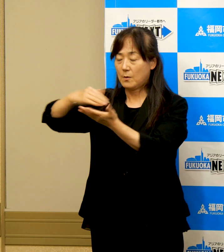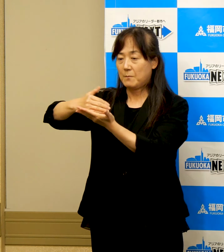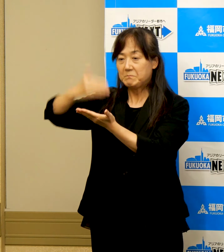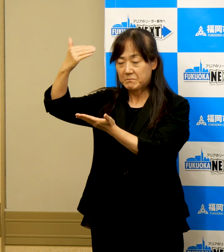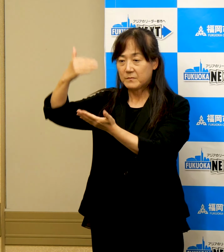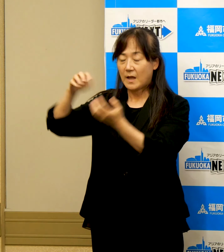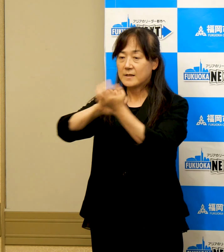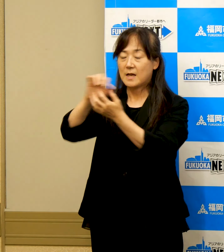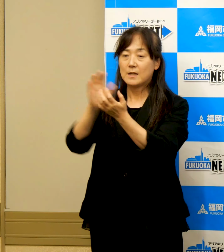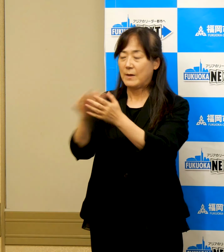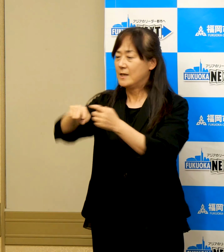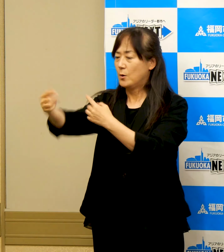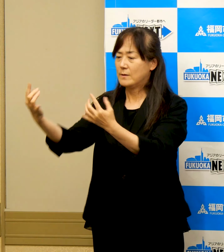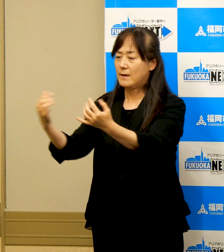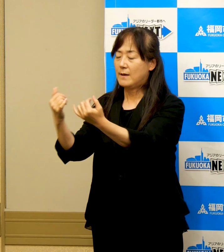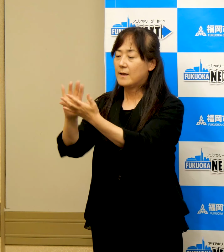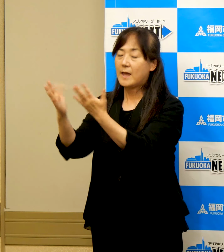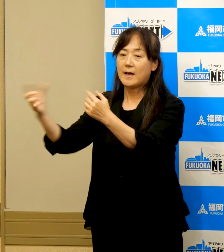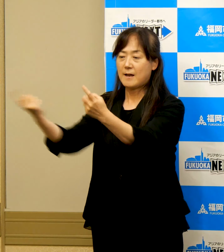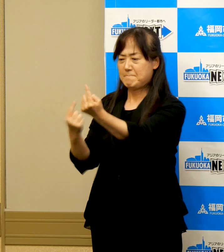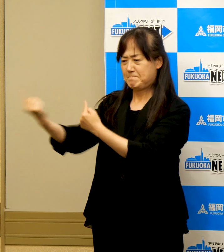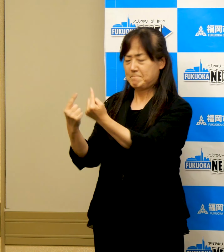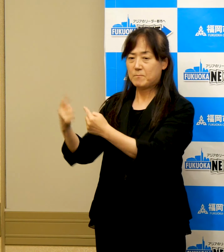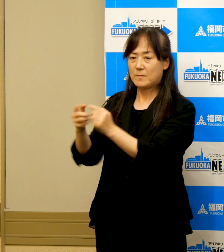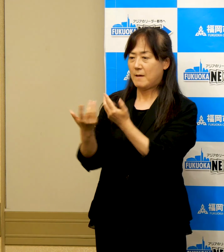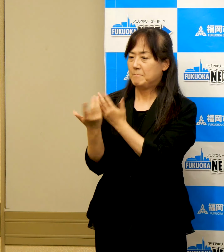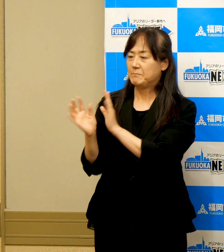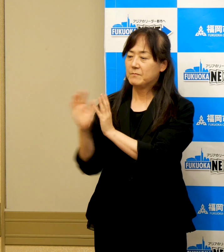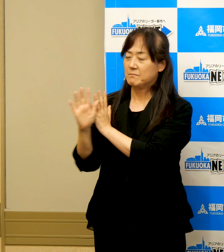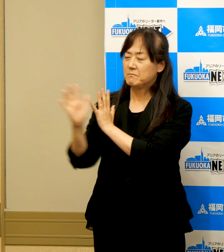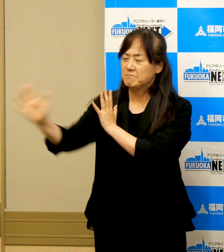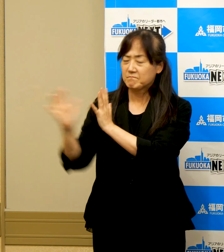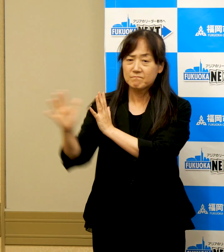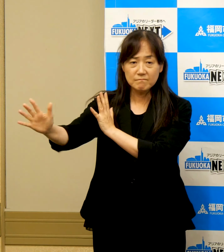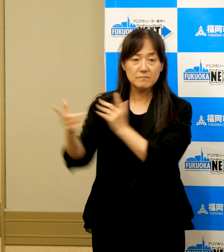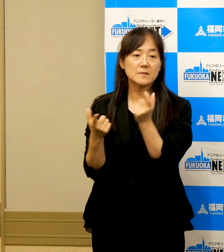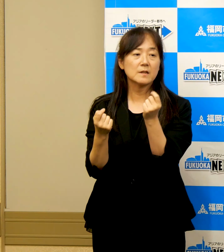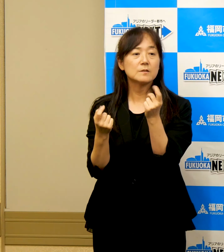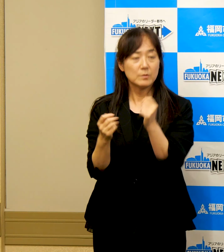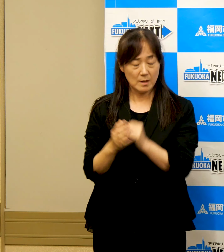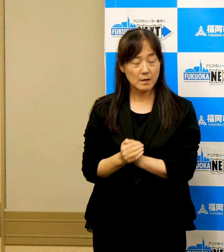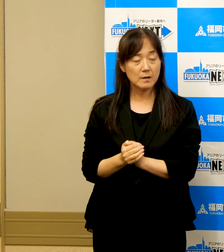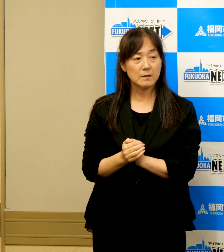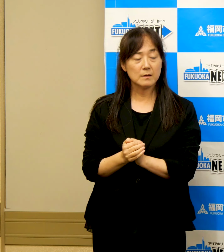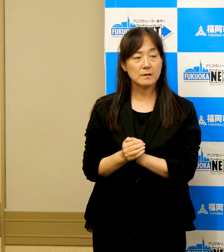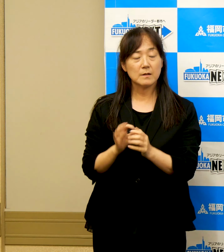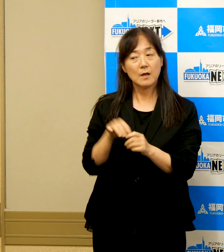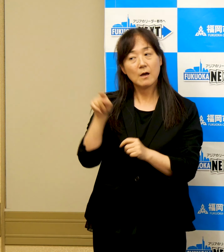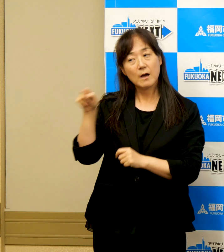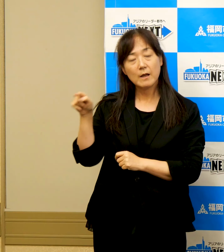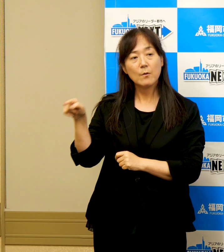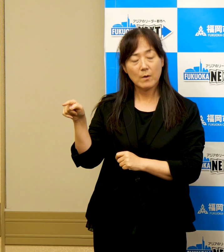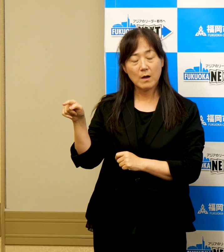埼玉とかいろんなところから接種にきて 長蛇の列ができてってことでしたね あれば要するにまだ